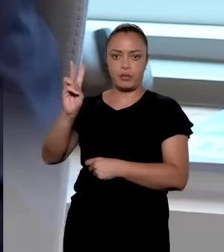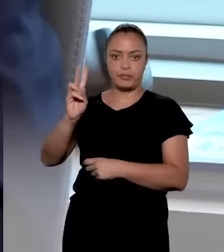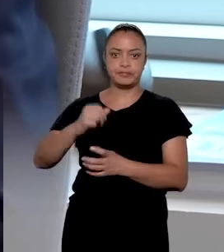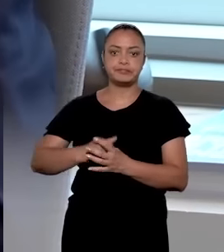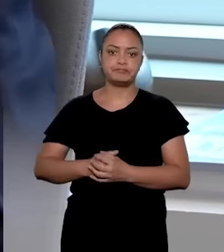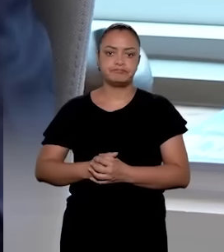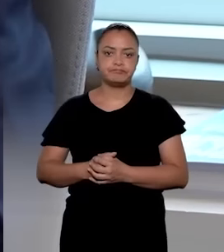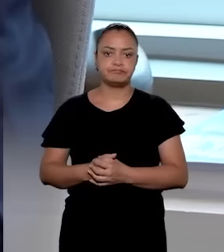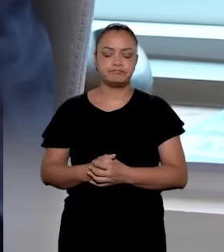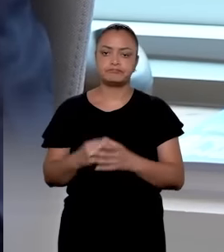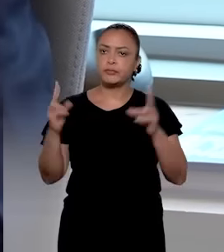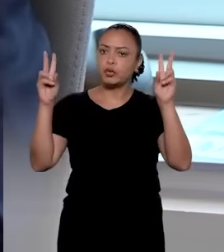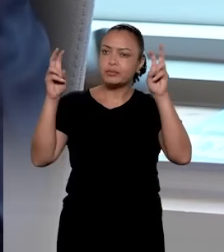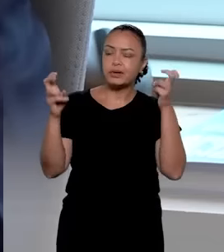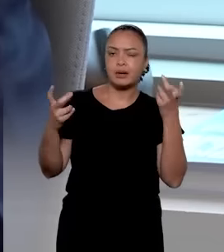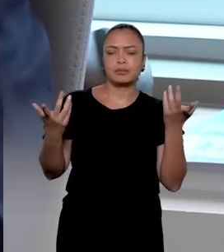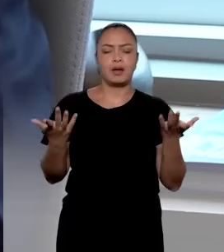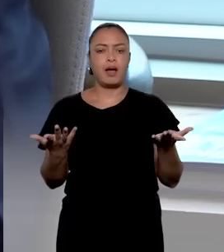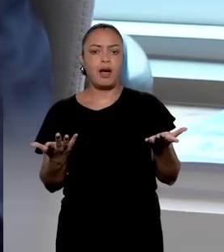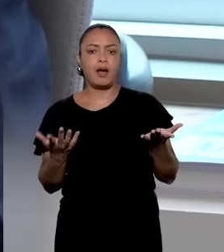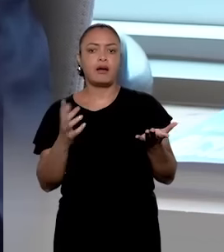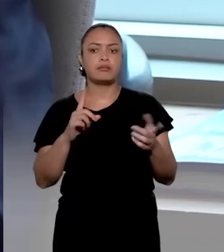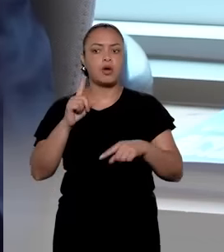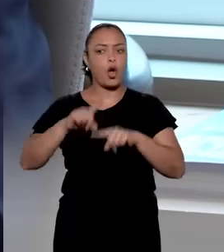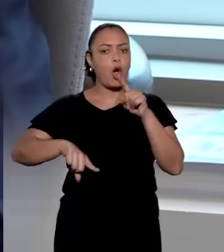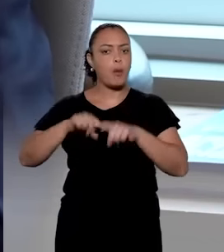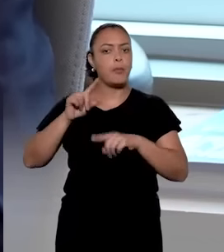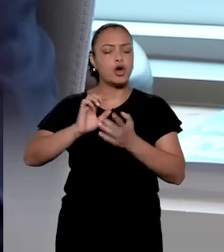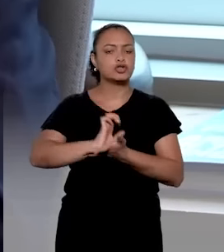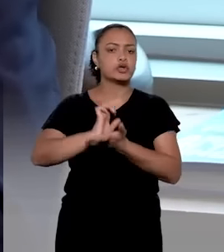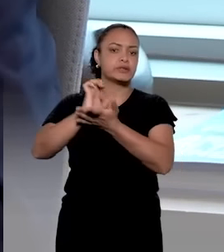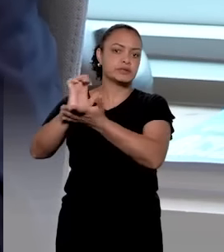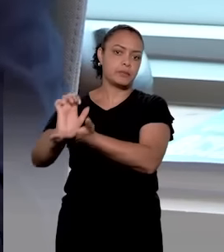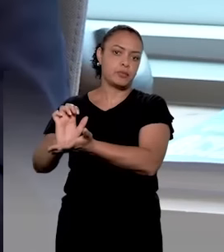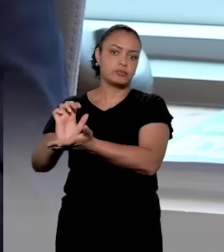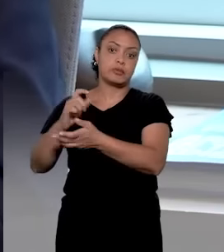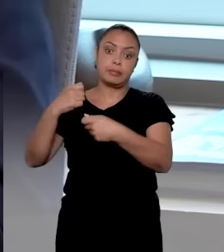de valor. É um tema muito controverso... fala: “Ah, não, o Brasil exporta commodities.”